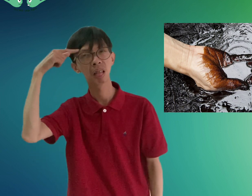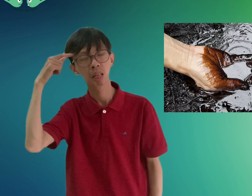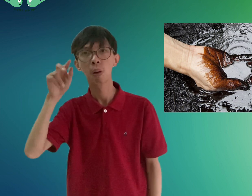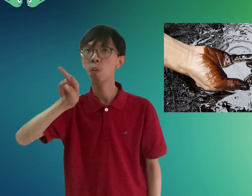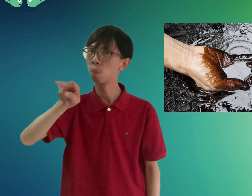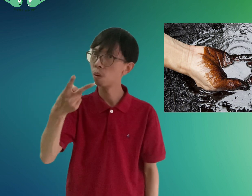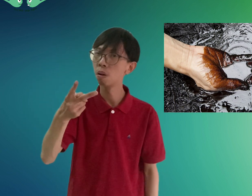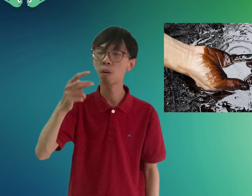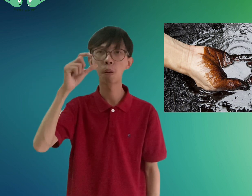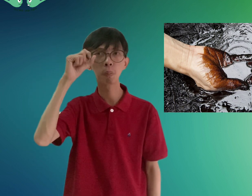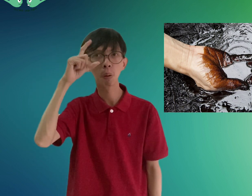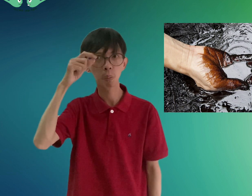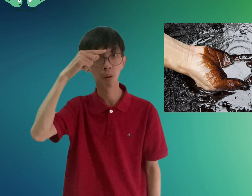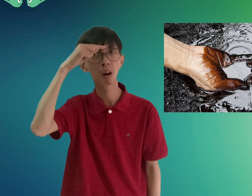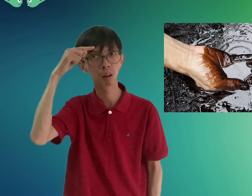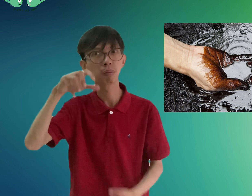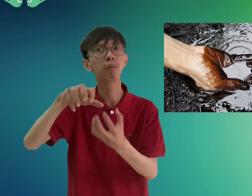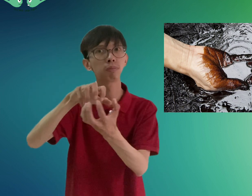màu đen hoặc nâu đen,